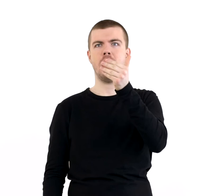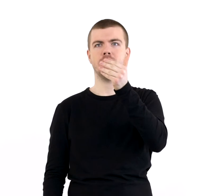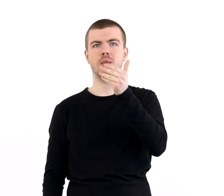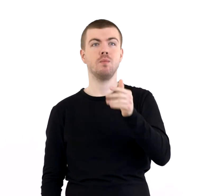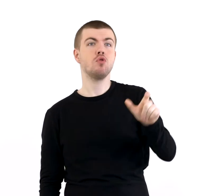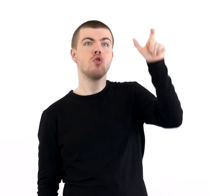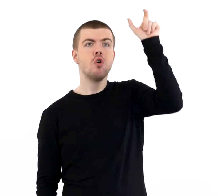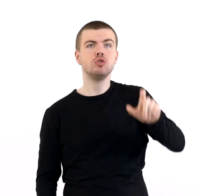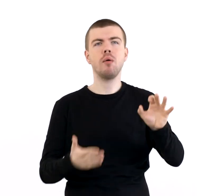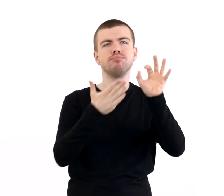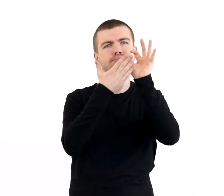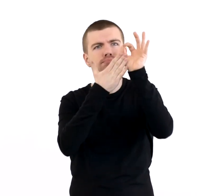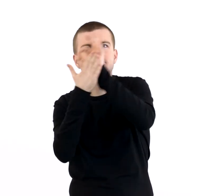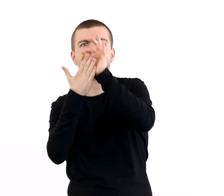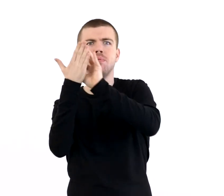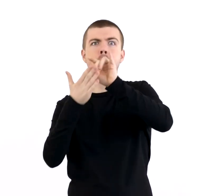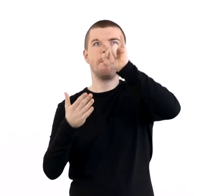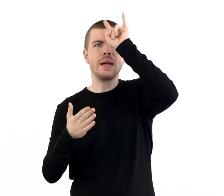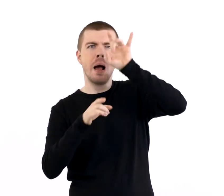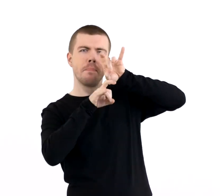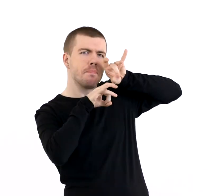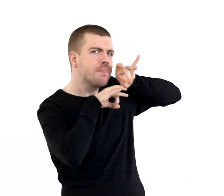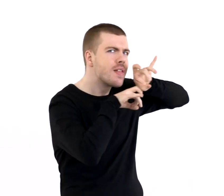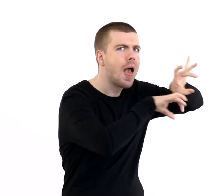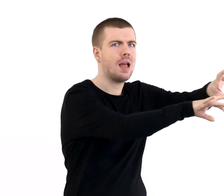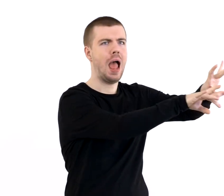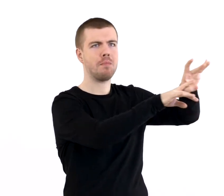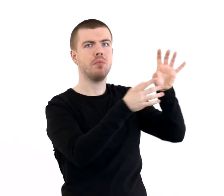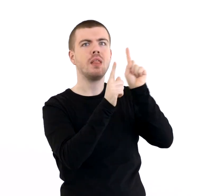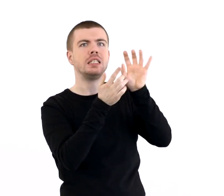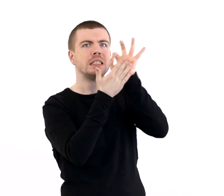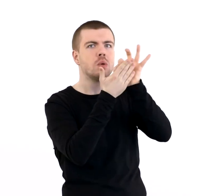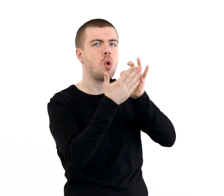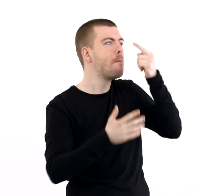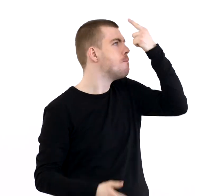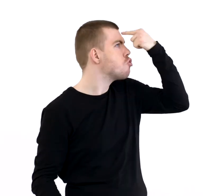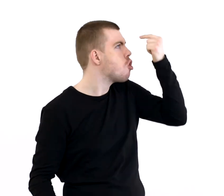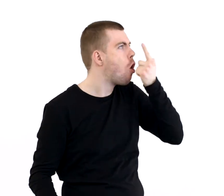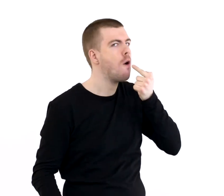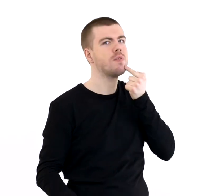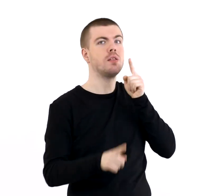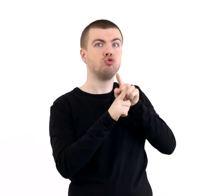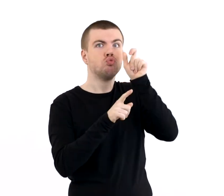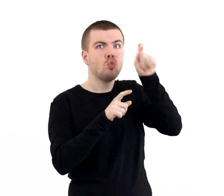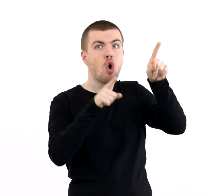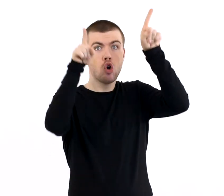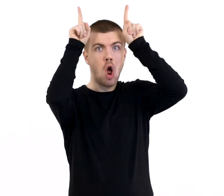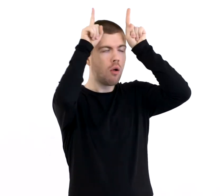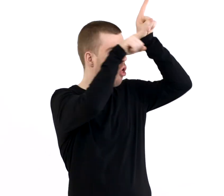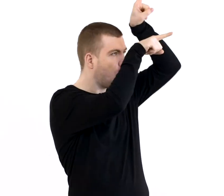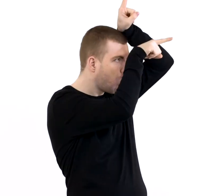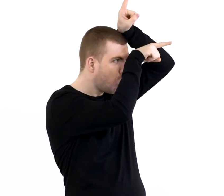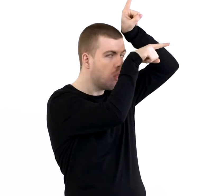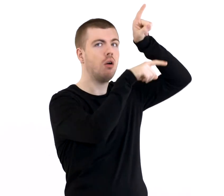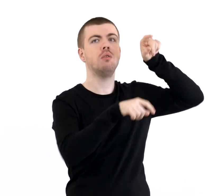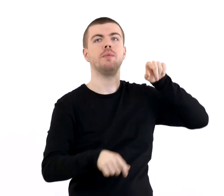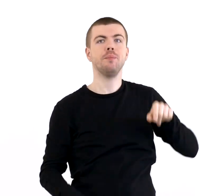artysta ukazuje z profilu biegnące zwierzę, którego rogi ukazane są od przodu.